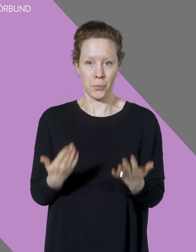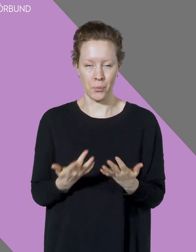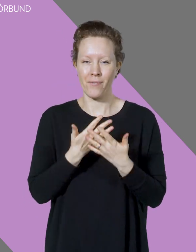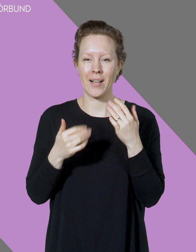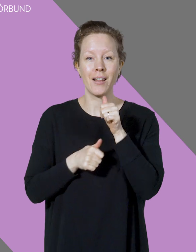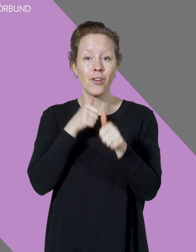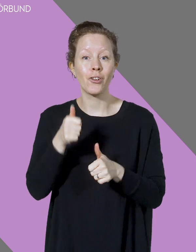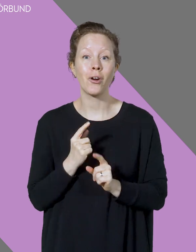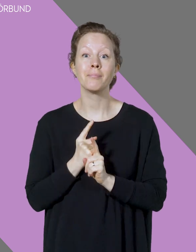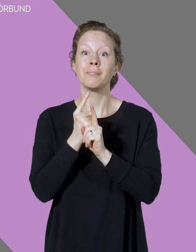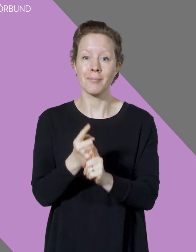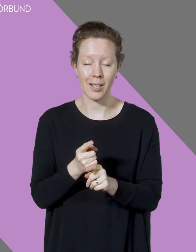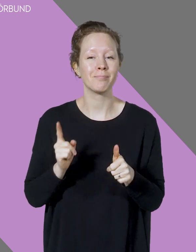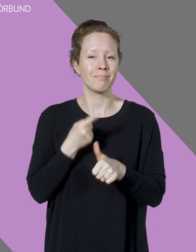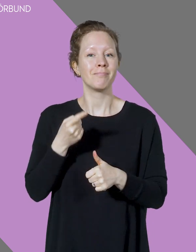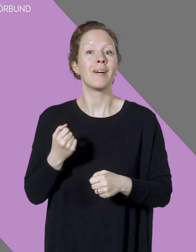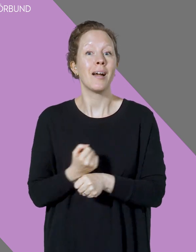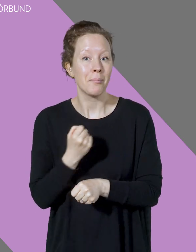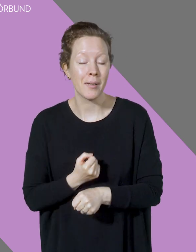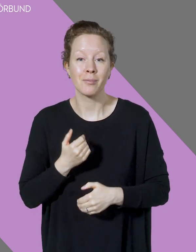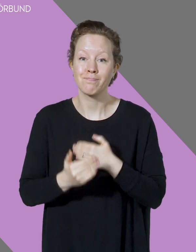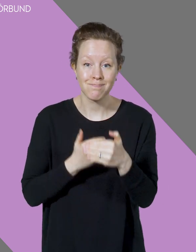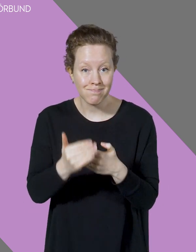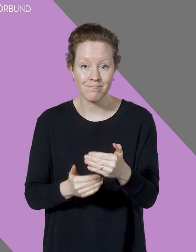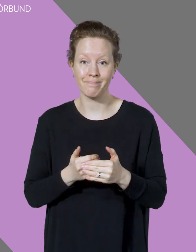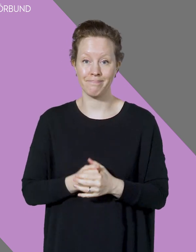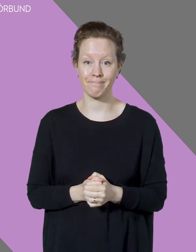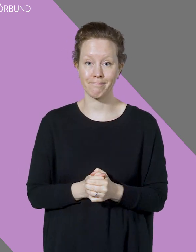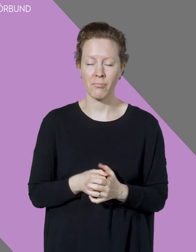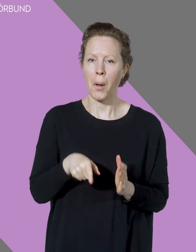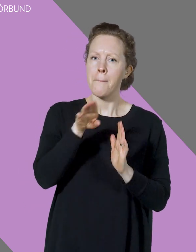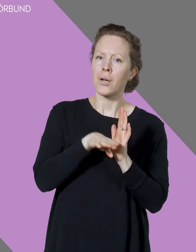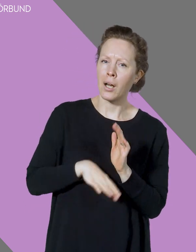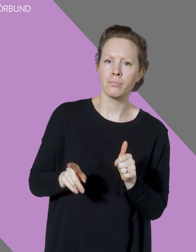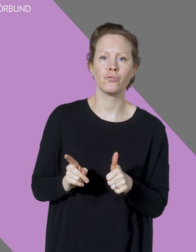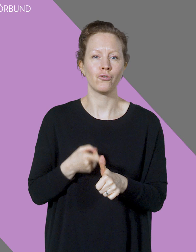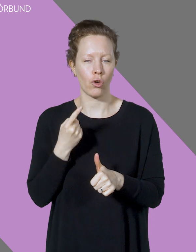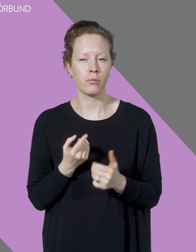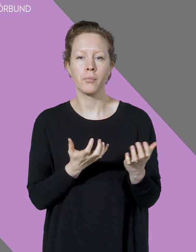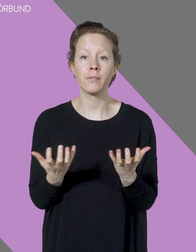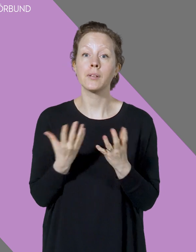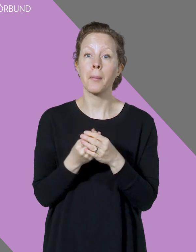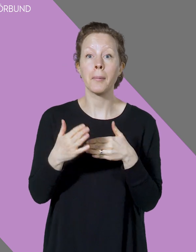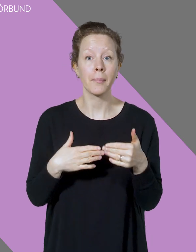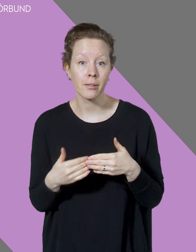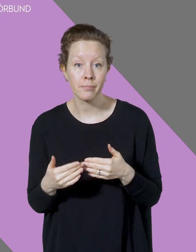Nu har flera aktörer samlats för att påbörja arbetet. För att kunna göra ett program behövs samarbete -